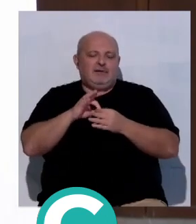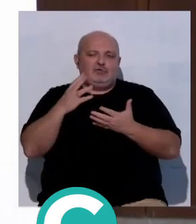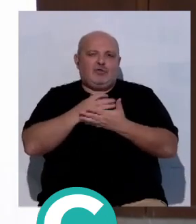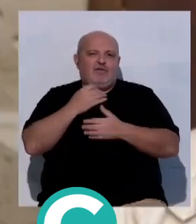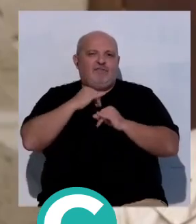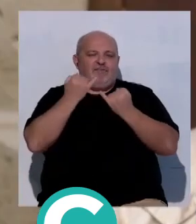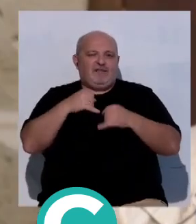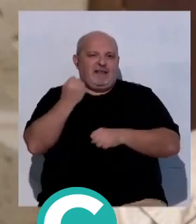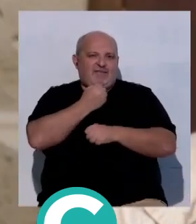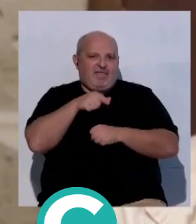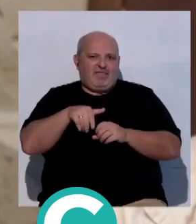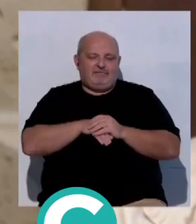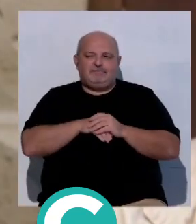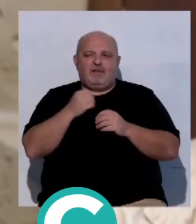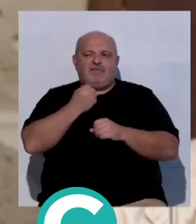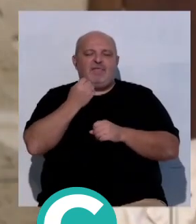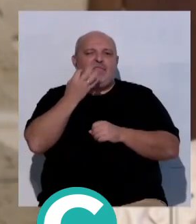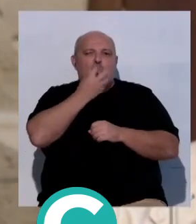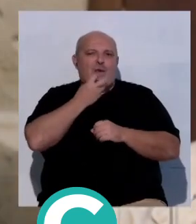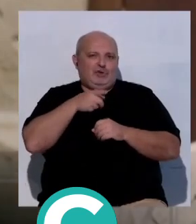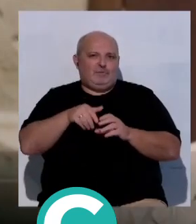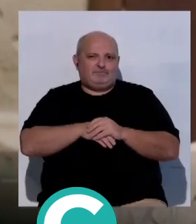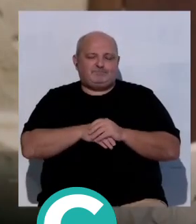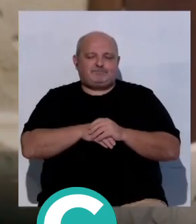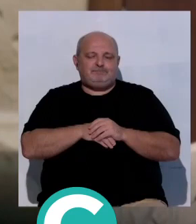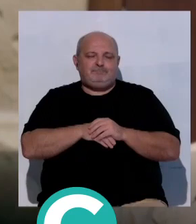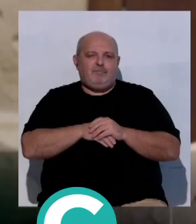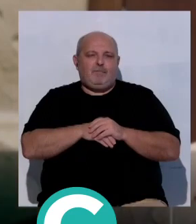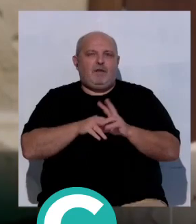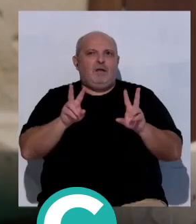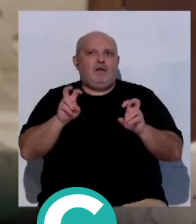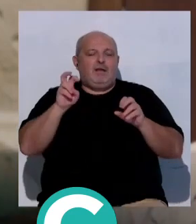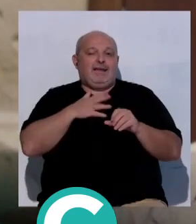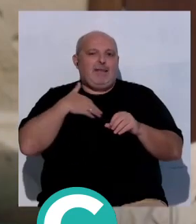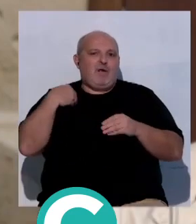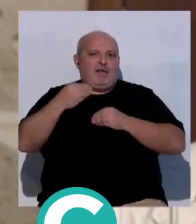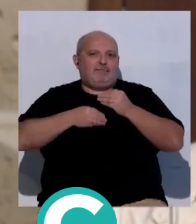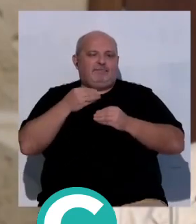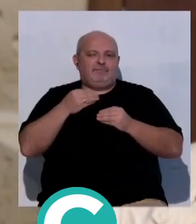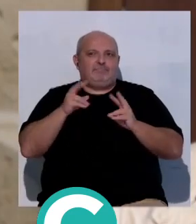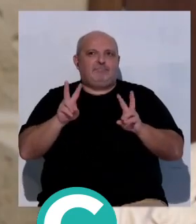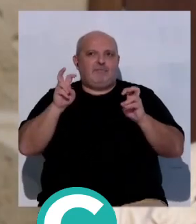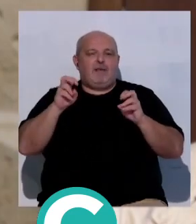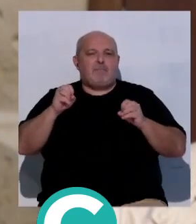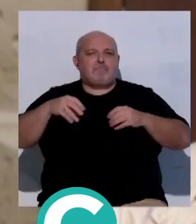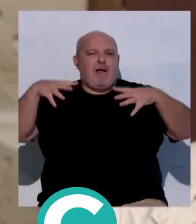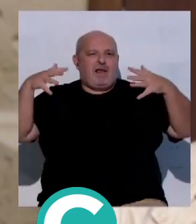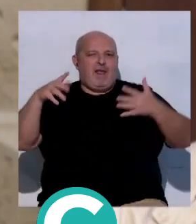fiesta Una navidad de cuento un lema con el que queremos impregnar de magia y literatura a toda